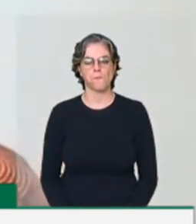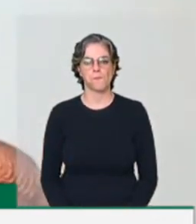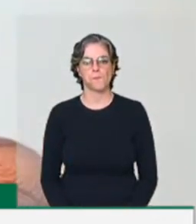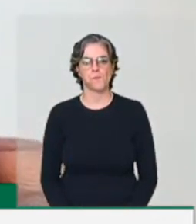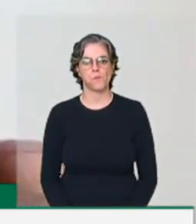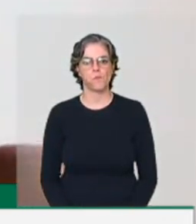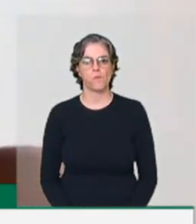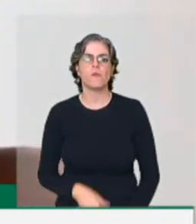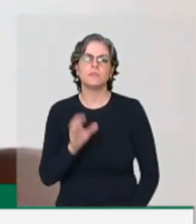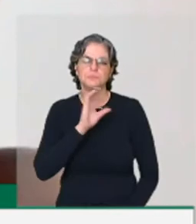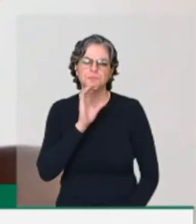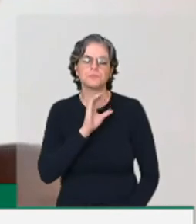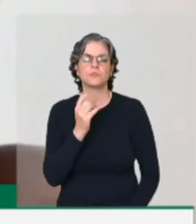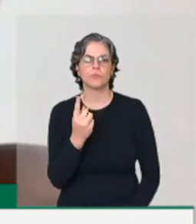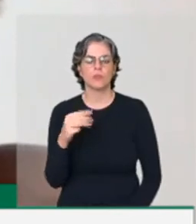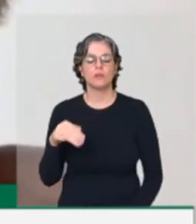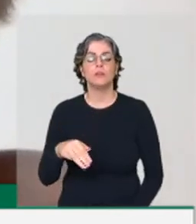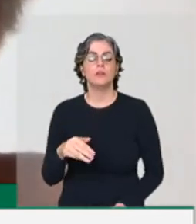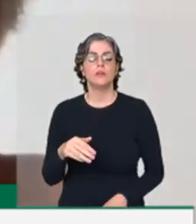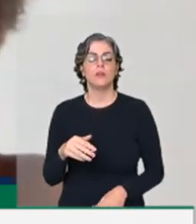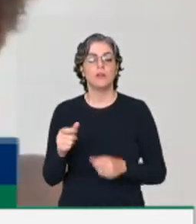ÁUDIO] APENAS PRA CONCLUIR, PRESIDENTE, JORNALISTAS PORQUE TRABALHAM COM A VERDADE. E A